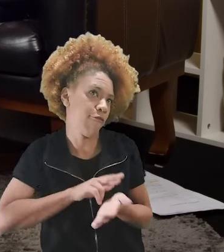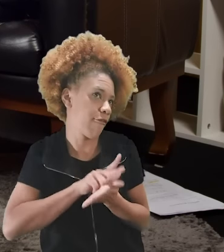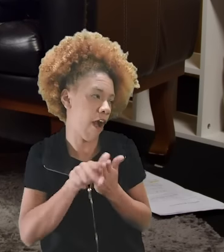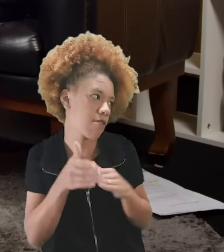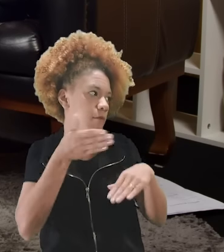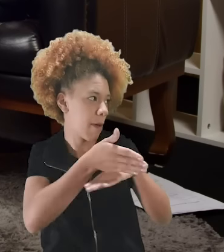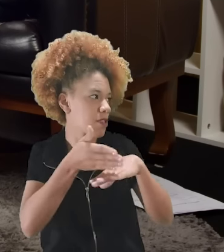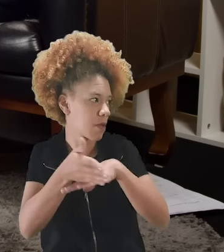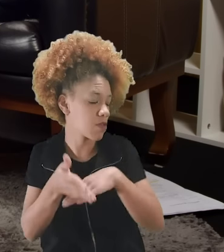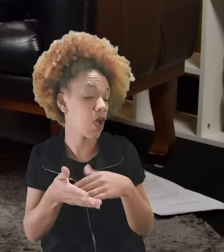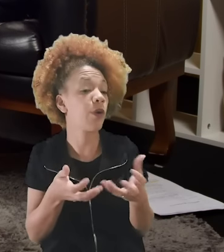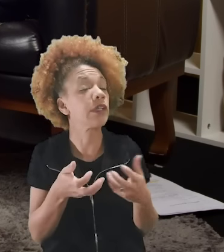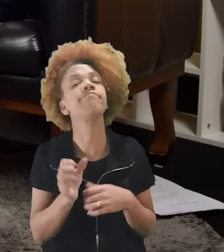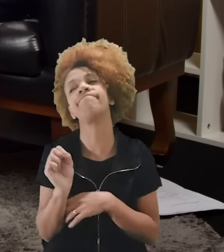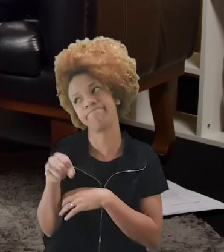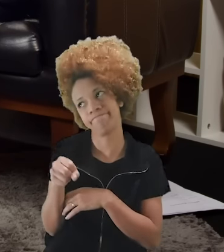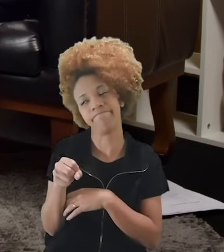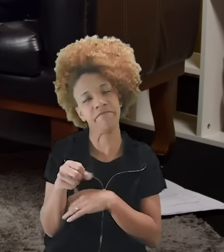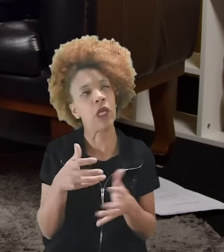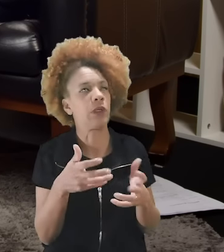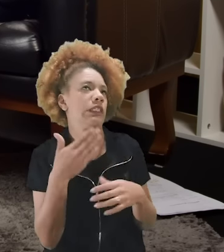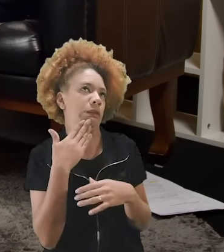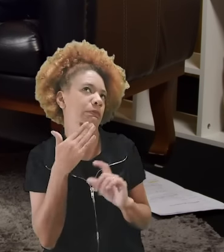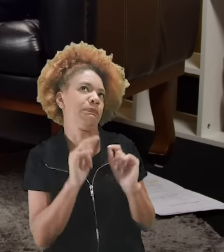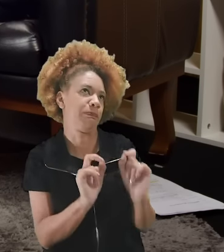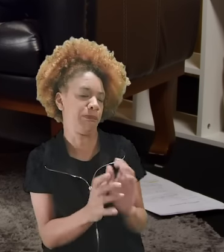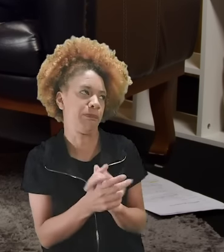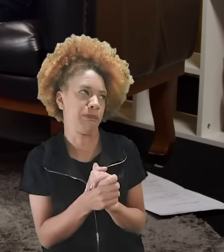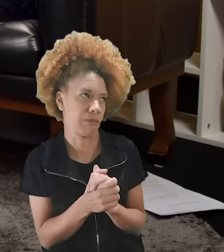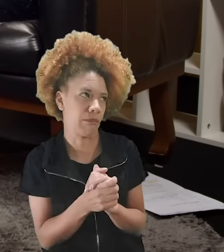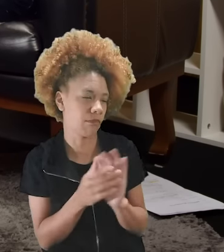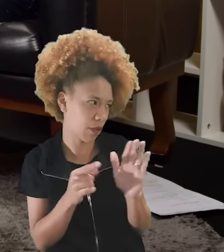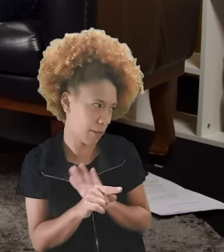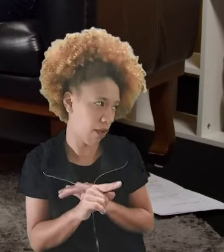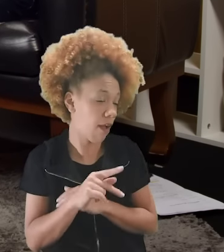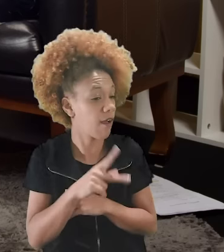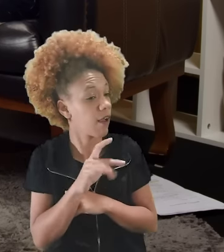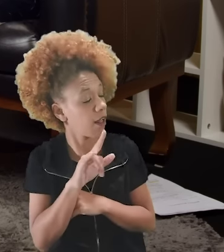várias participa a eu queria saber o seguinte tá eu fiz essa pergunta para Cléber Machado trouxe